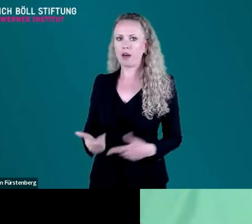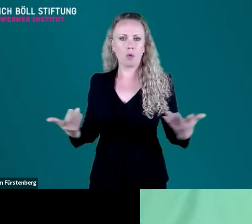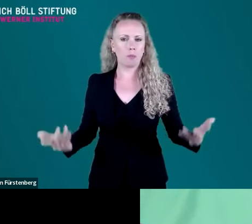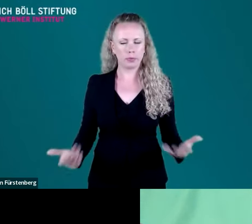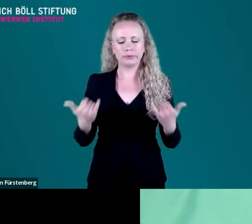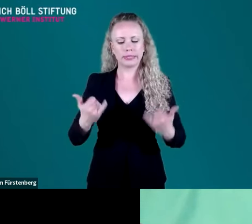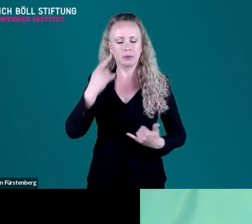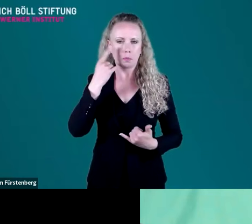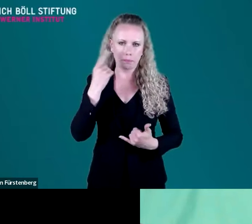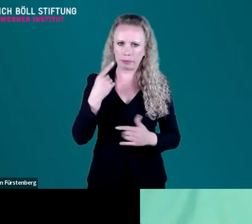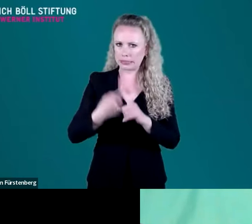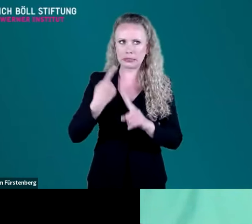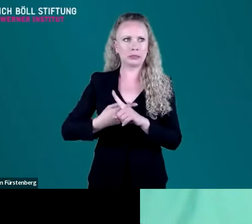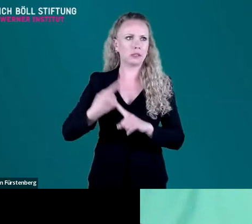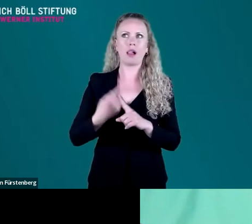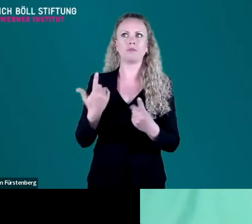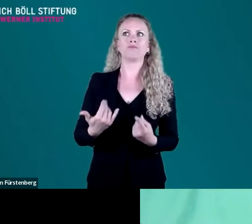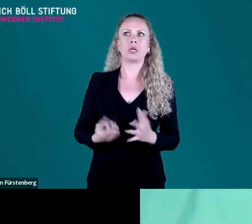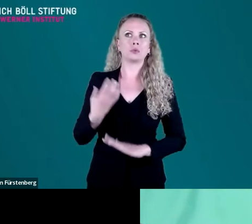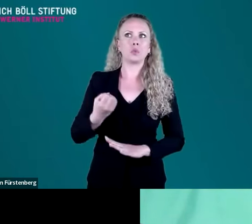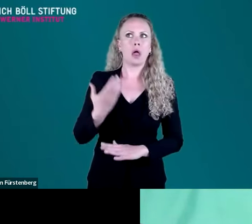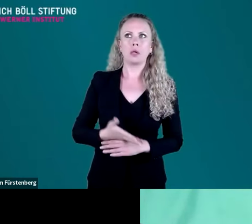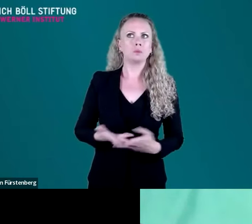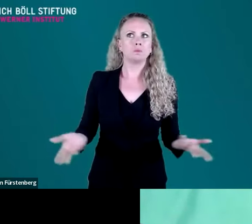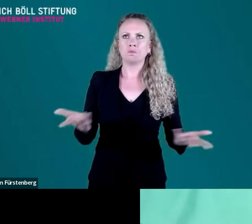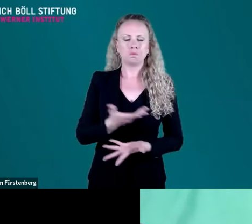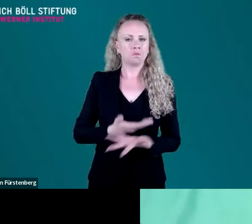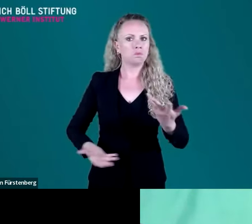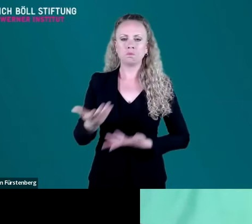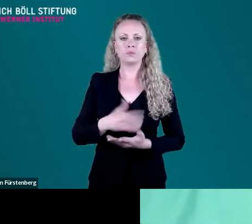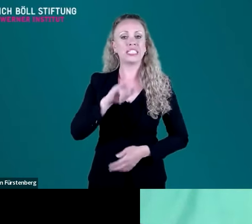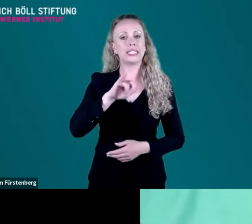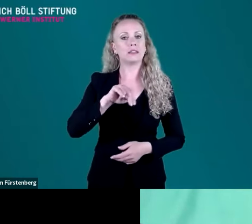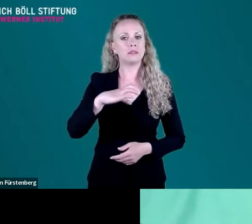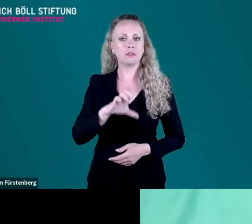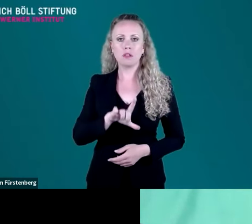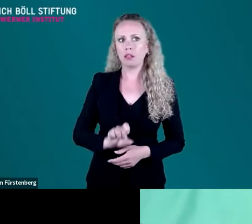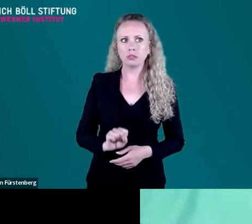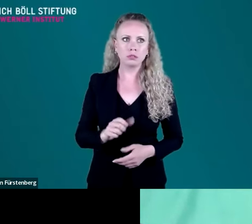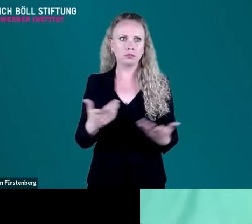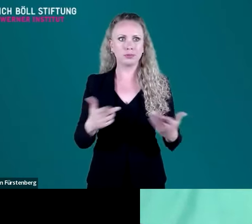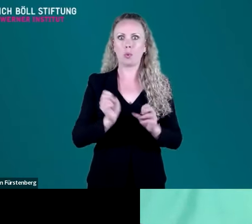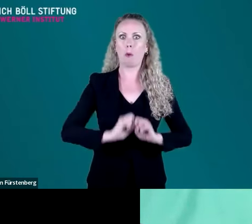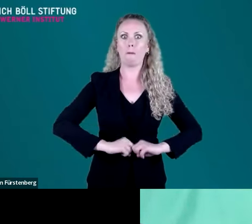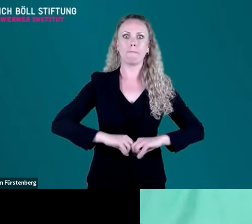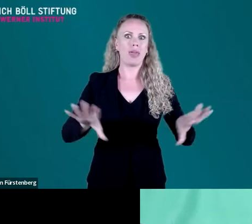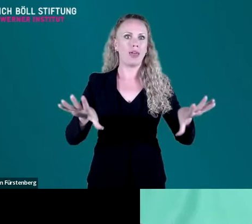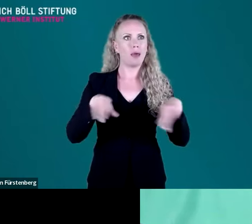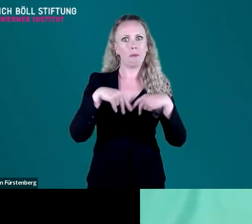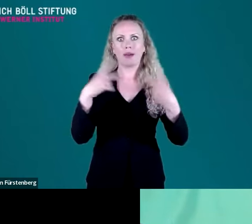Also, ich kenne hier keine Incel, die jetzt so Medienstars sind in Deutschland. Oder …